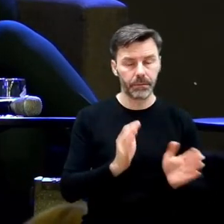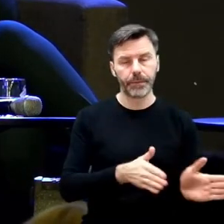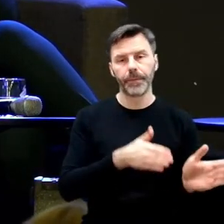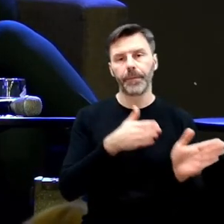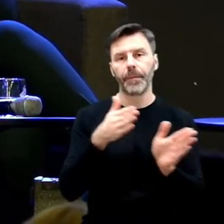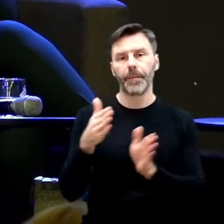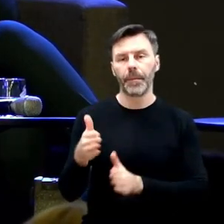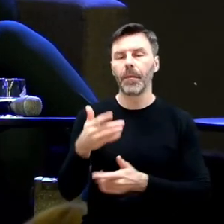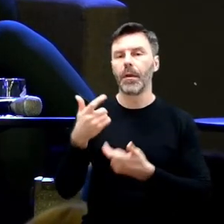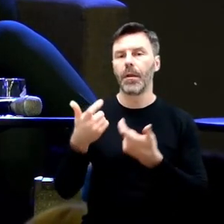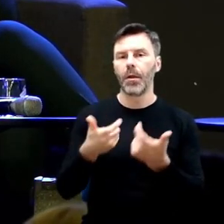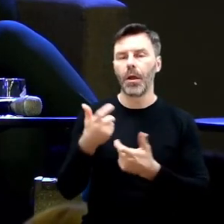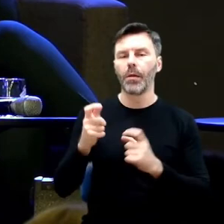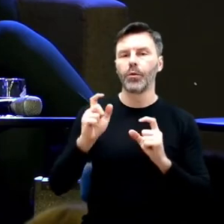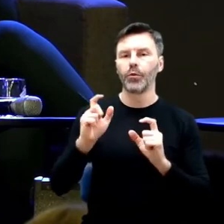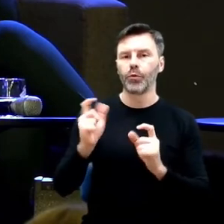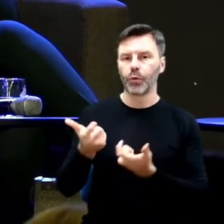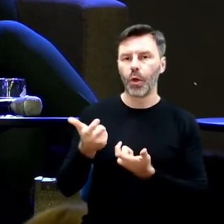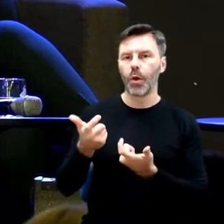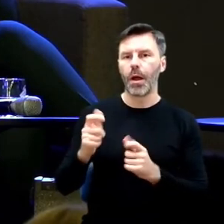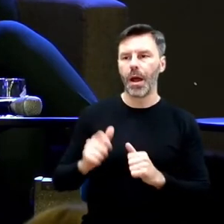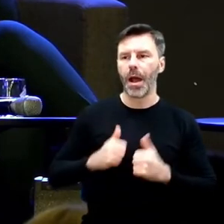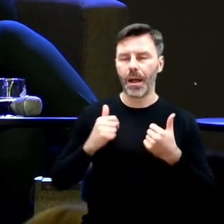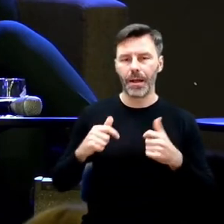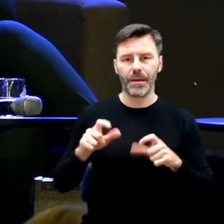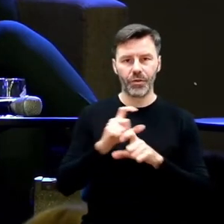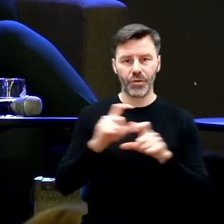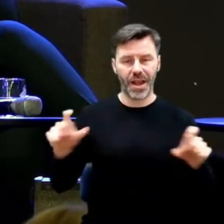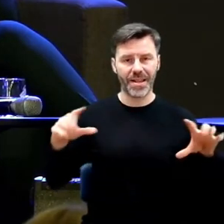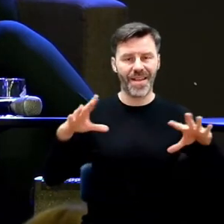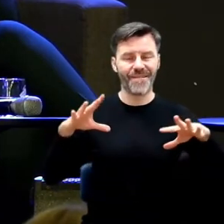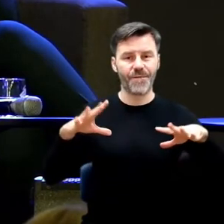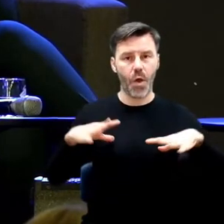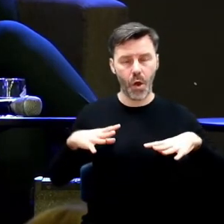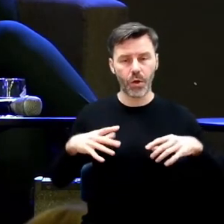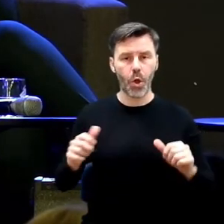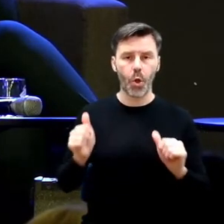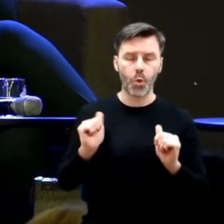do spędzania wolnego czasu, mam na myśli turystyczno-rekreacyjną.